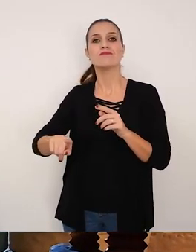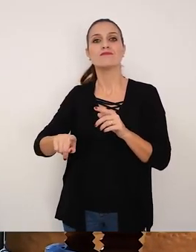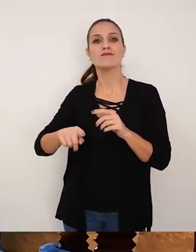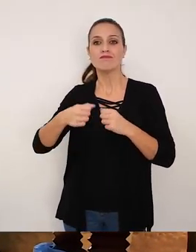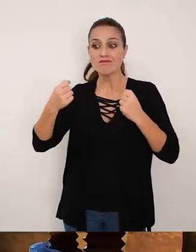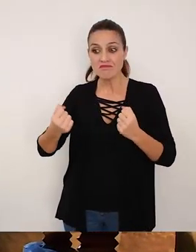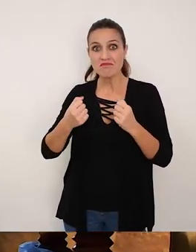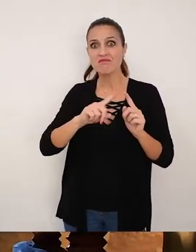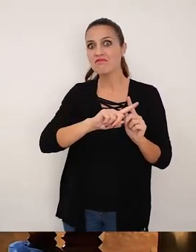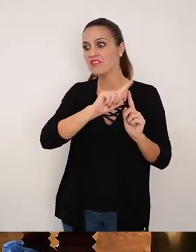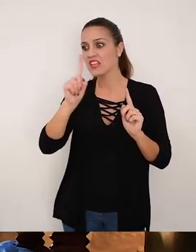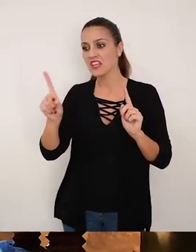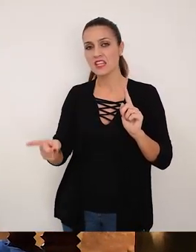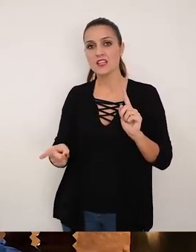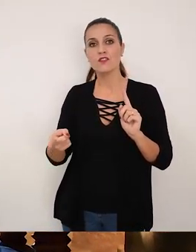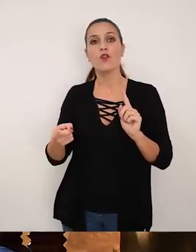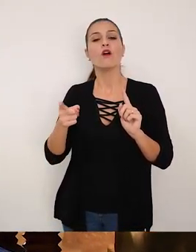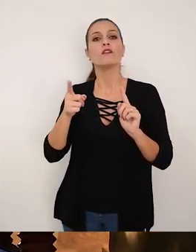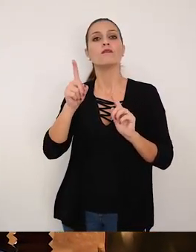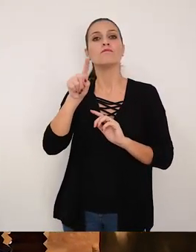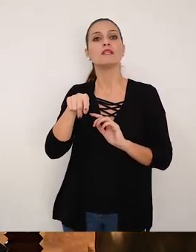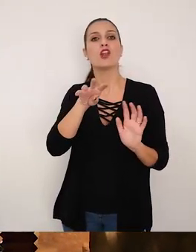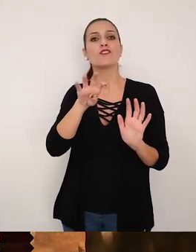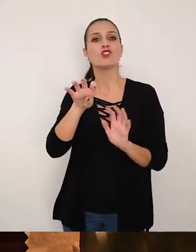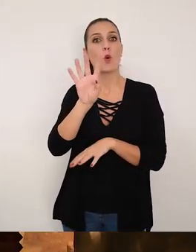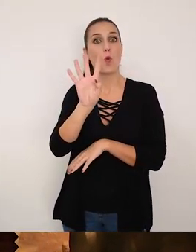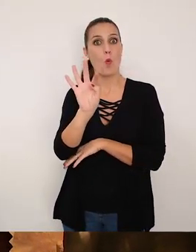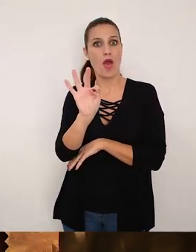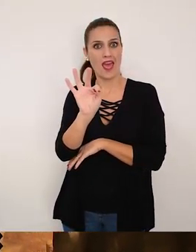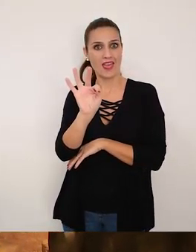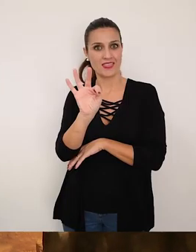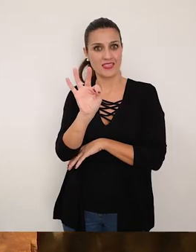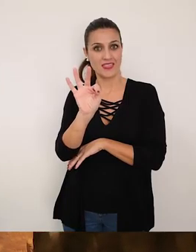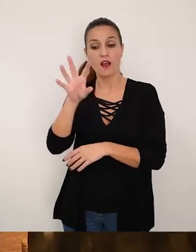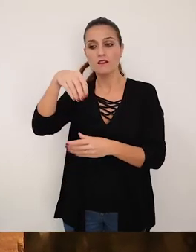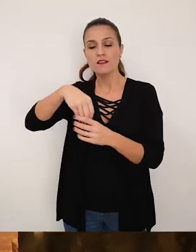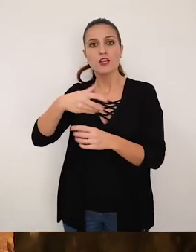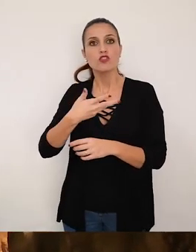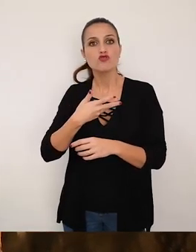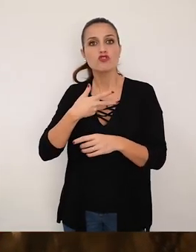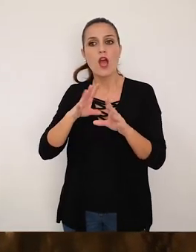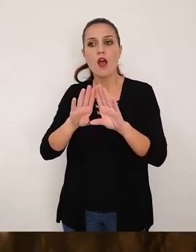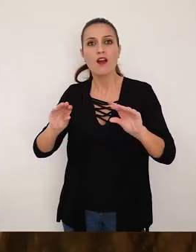del Novecento. All’interno sono presenti le attrezzature